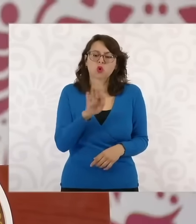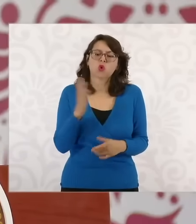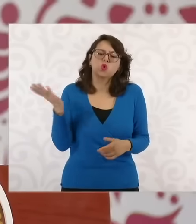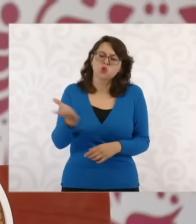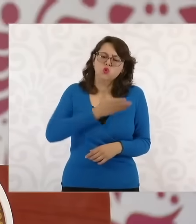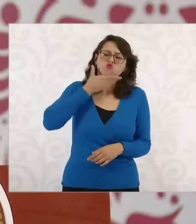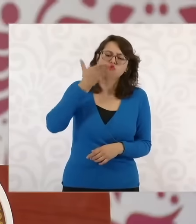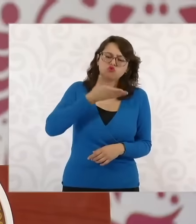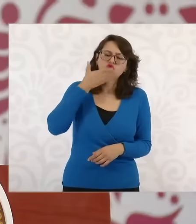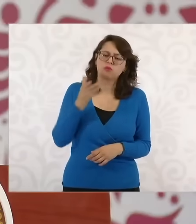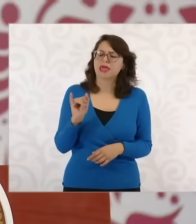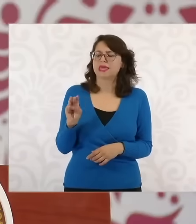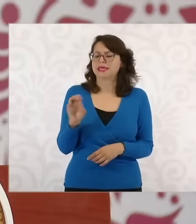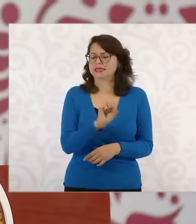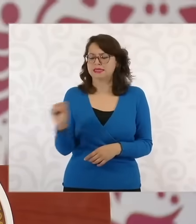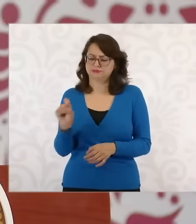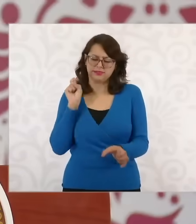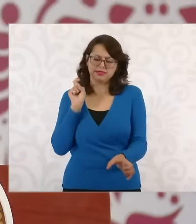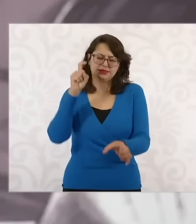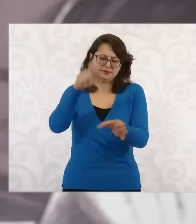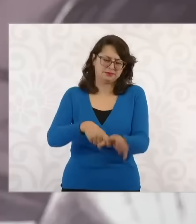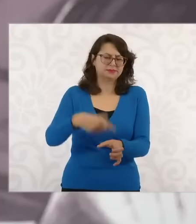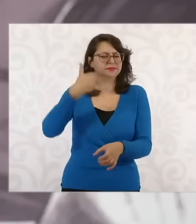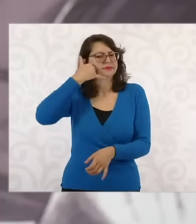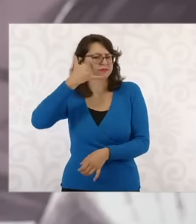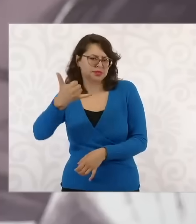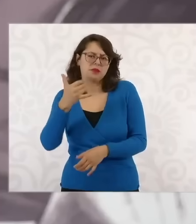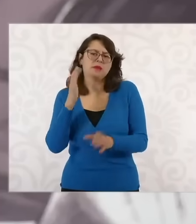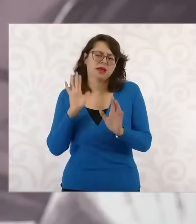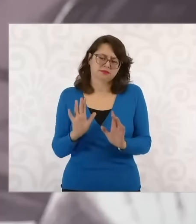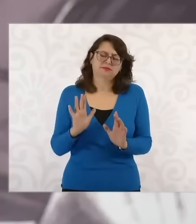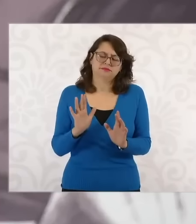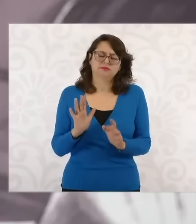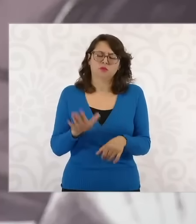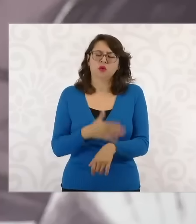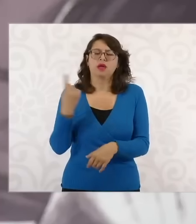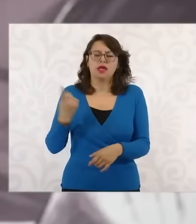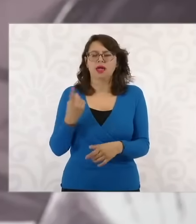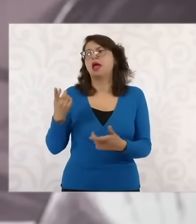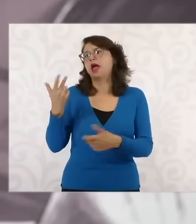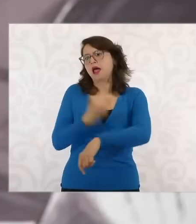además de la orientación médica eh telefónica, se tiene otro tipo de orientación sobre procesos en